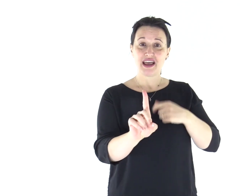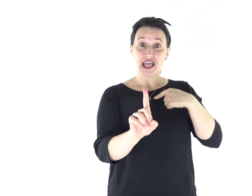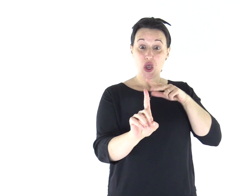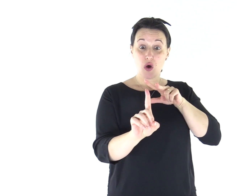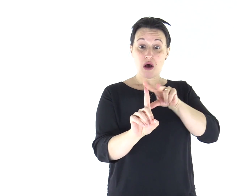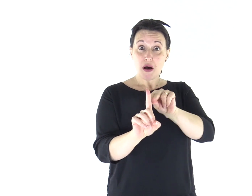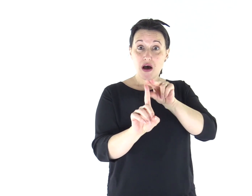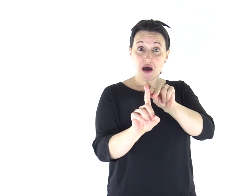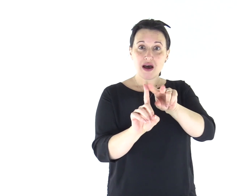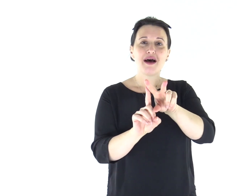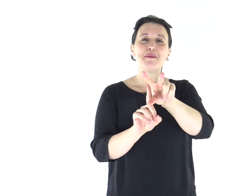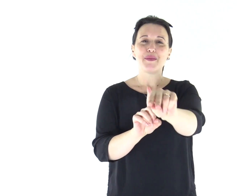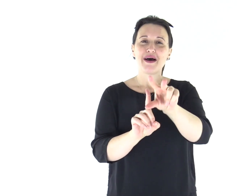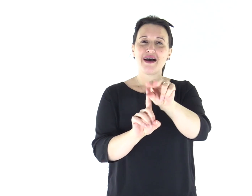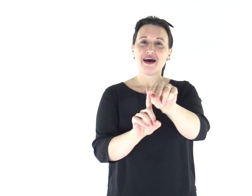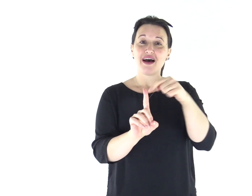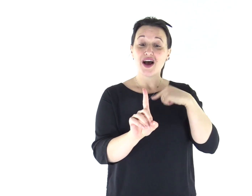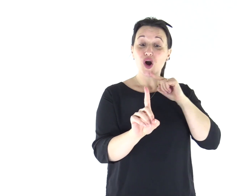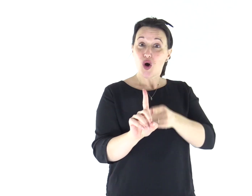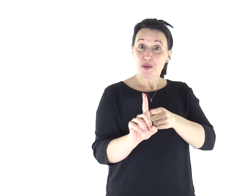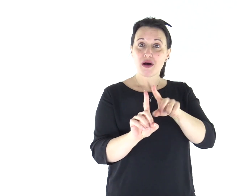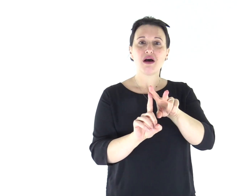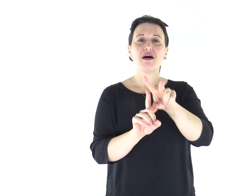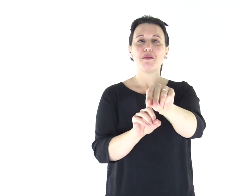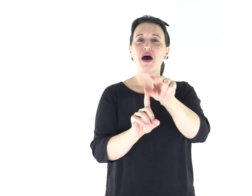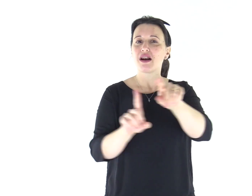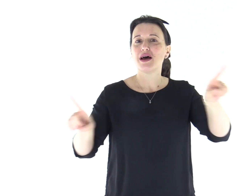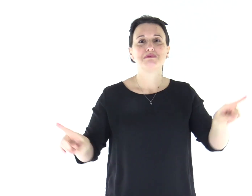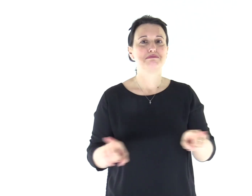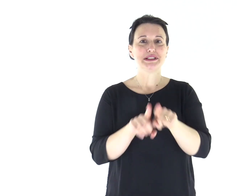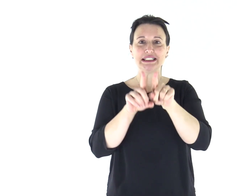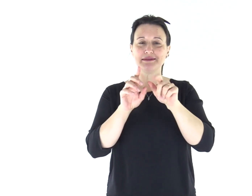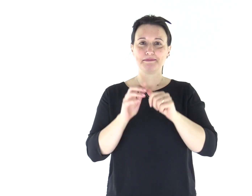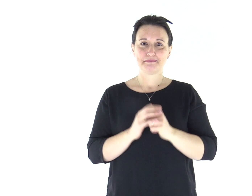e gli porrò in bocca le mie parole ed egli dirà loro quanto io gli comanderò.